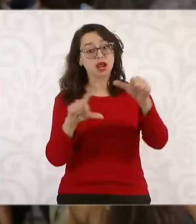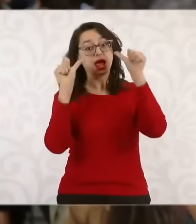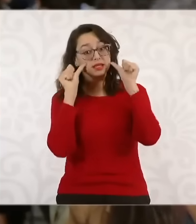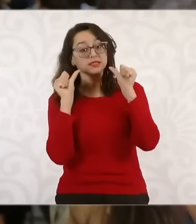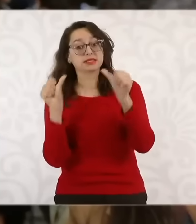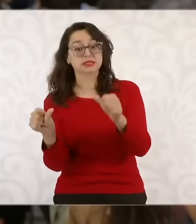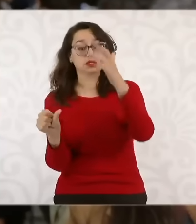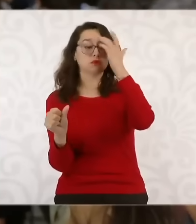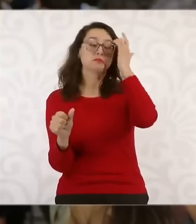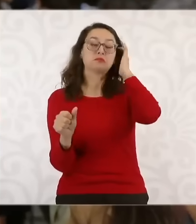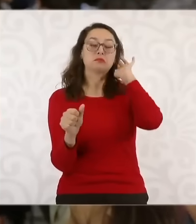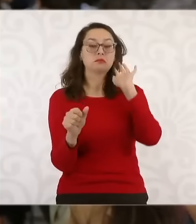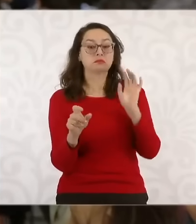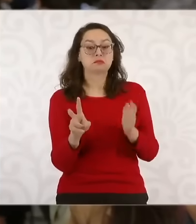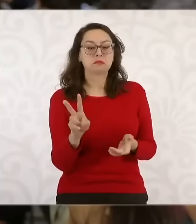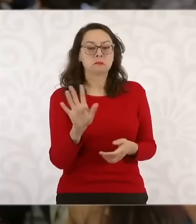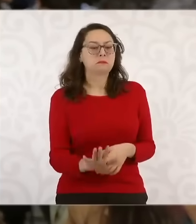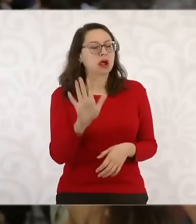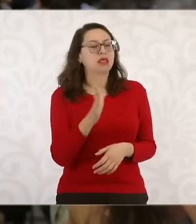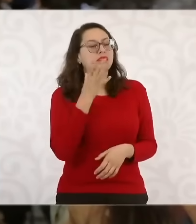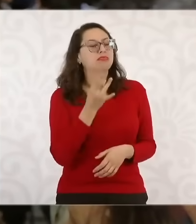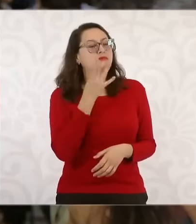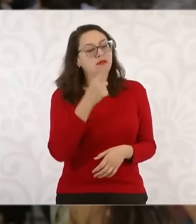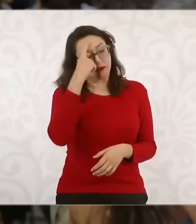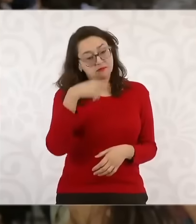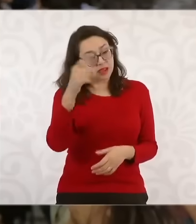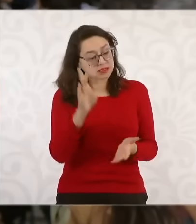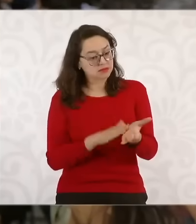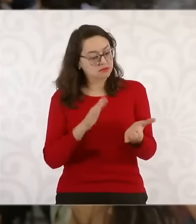eh pues prácticamente sencillo porque están los documentos, está lo que prueba la situación. Sin